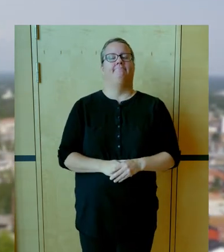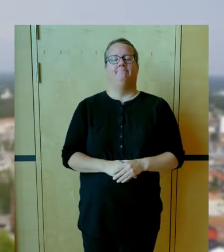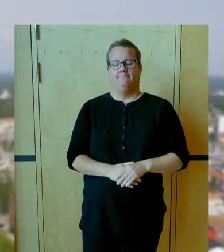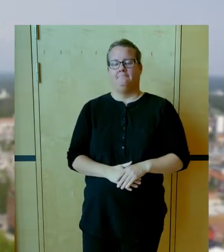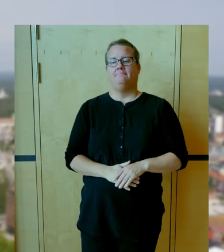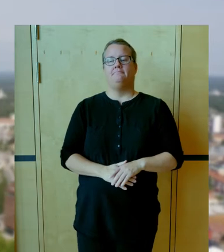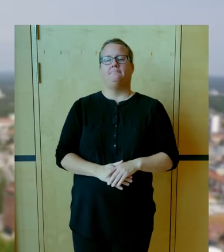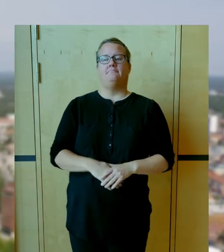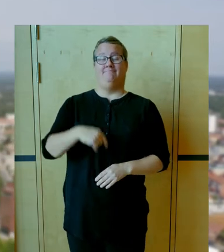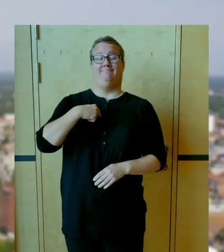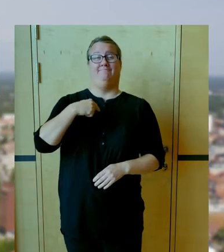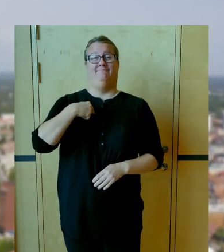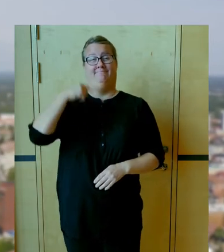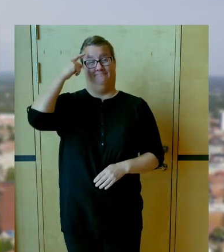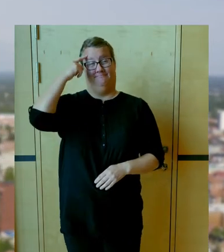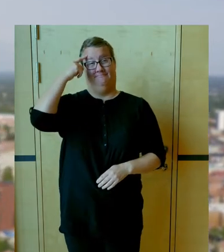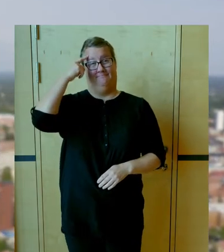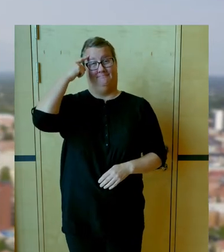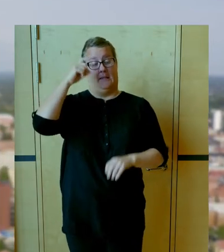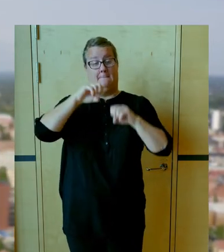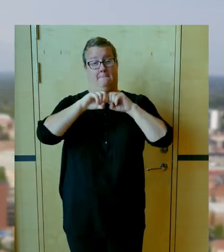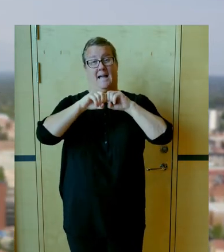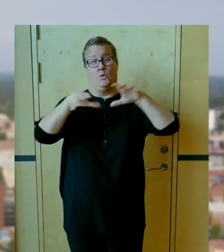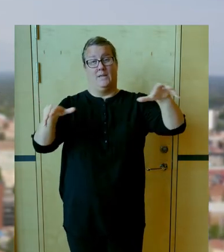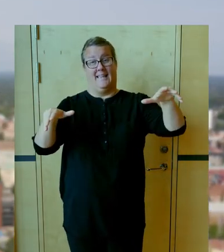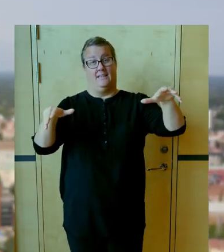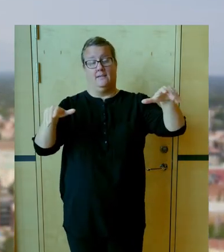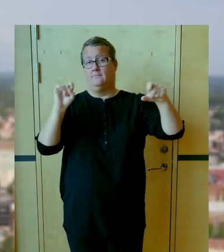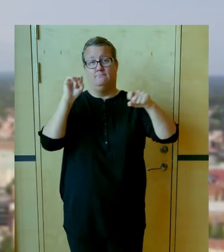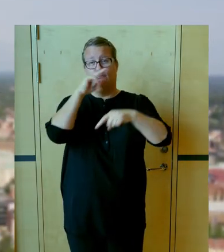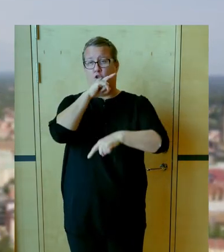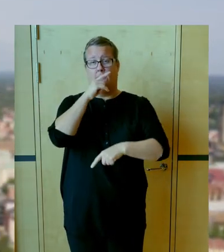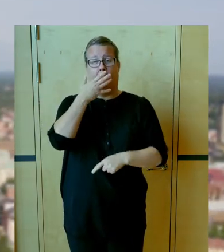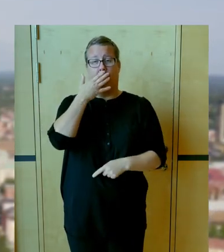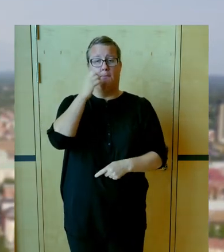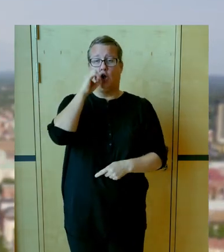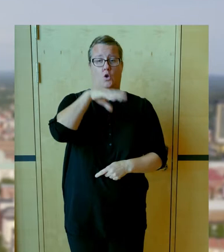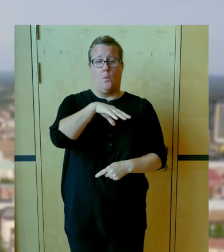Jag tänker så här majoriteten kan inte prata omkull och så jag och Åse